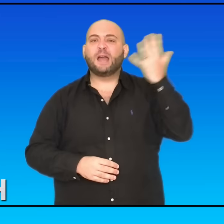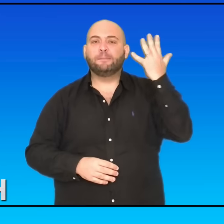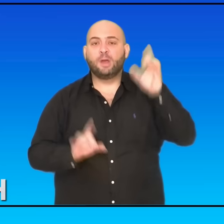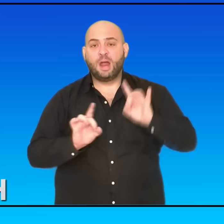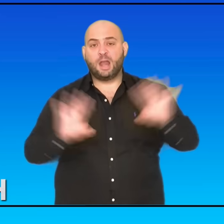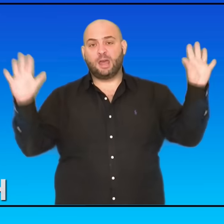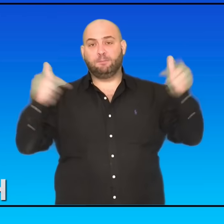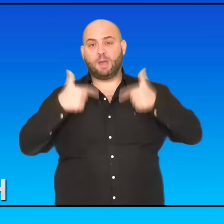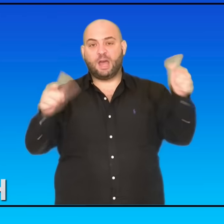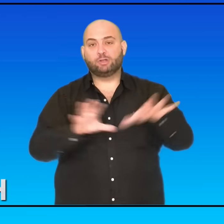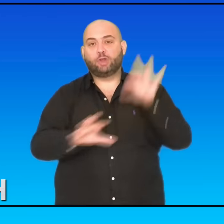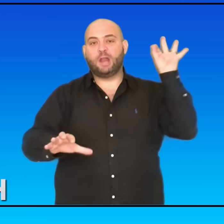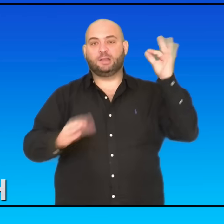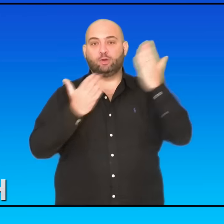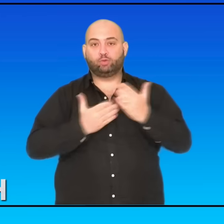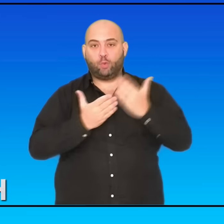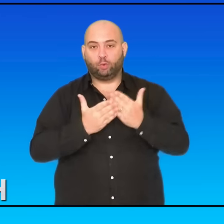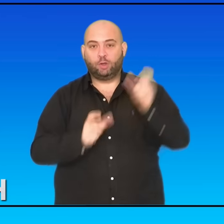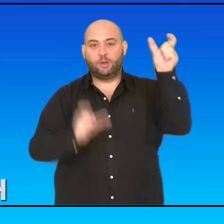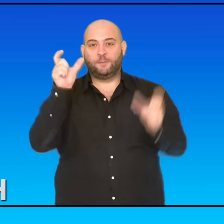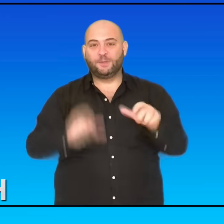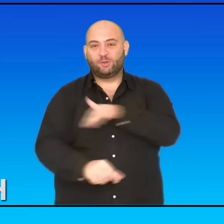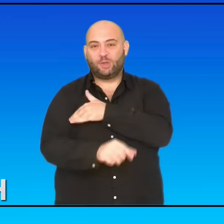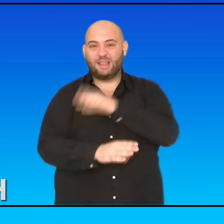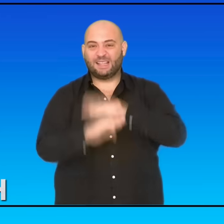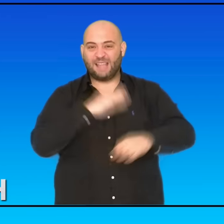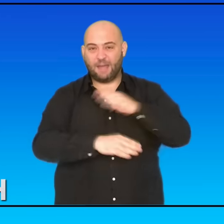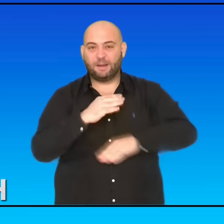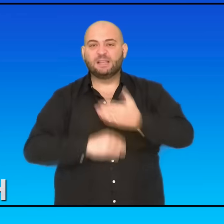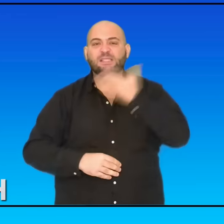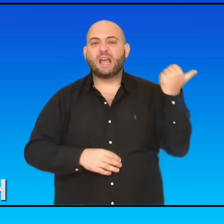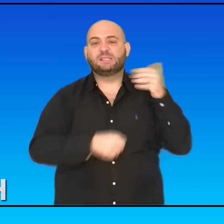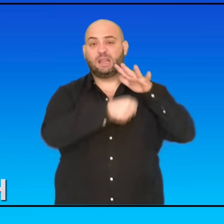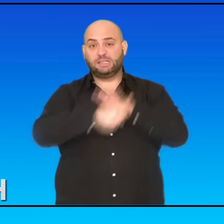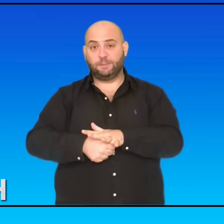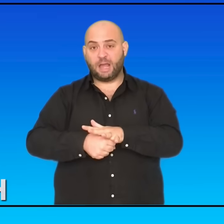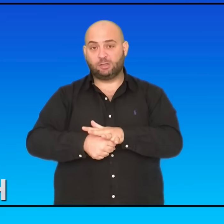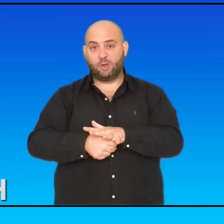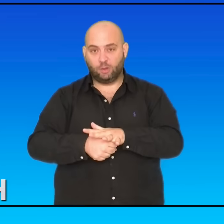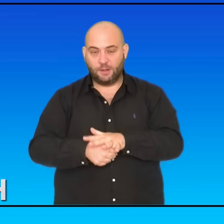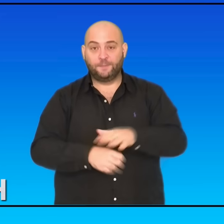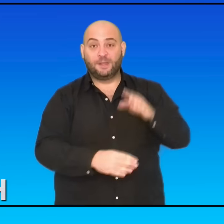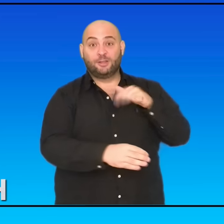Ad esempio la libertà di scegliere la scuola adatte alle persone disabili senza discriminazione e